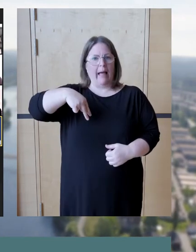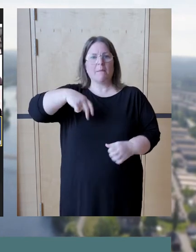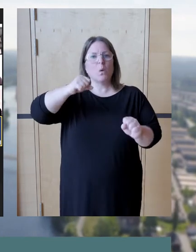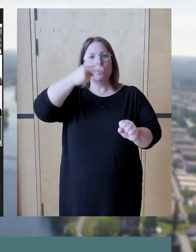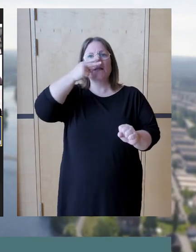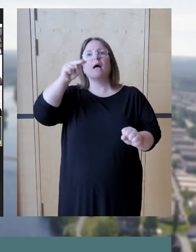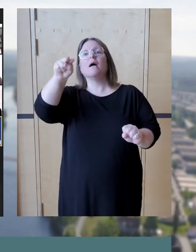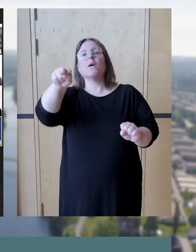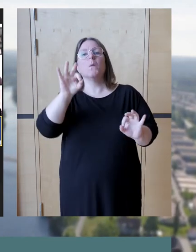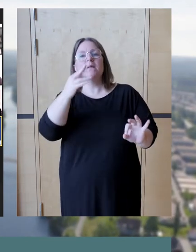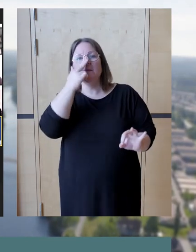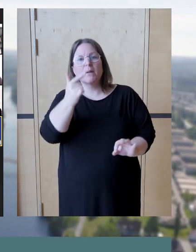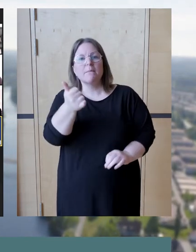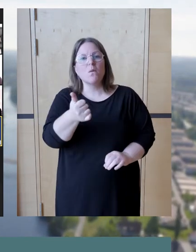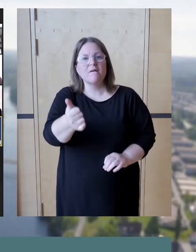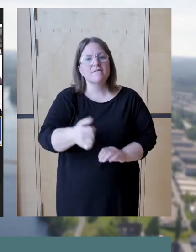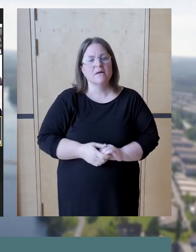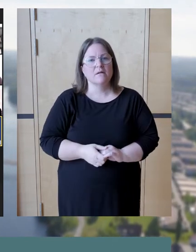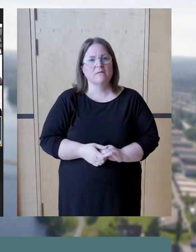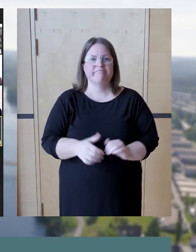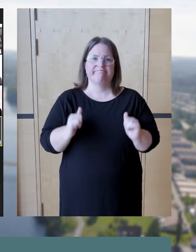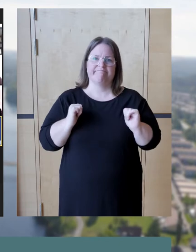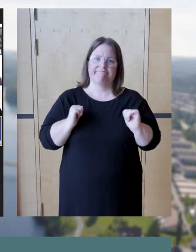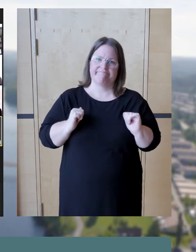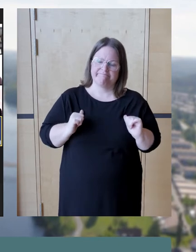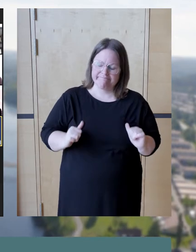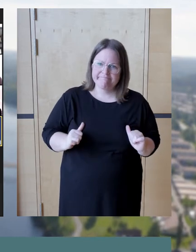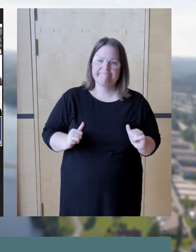Men det är tråkigt att man inte kunde vara tydligare i december